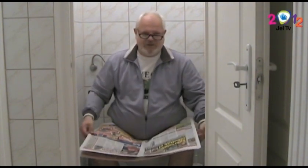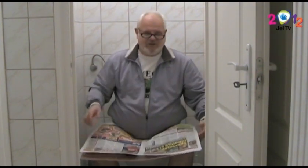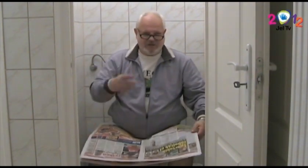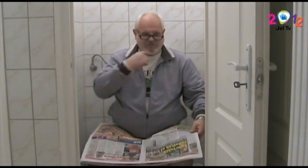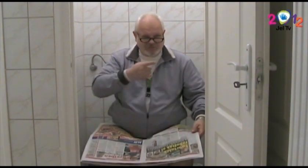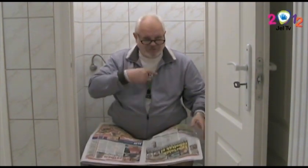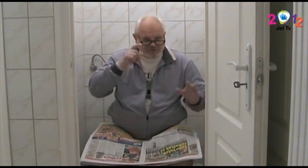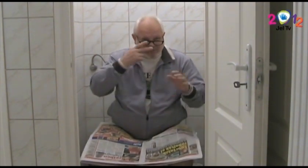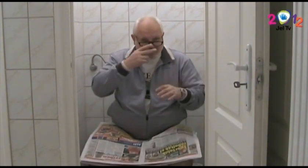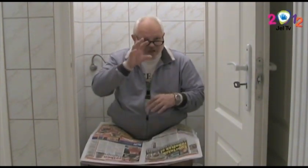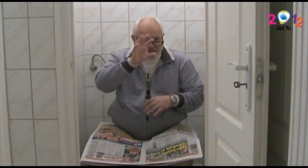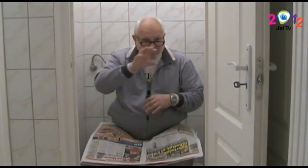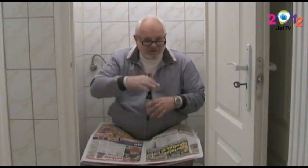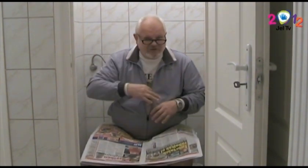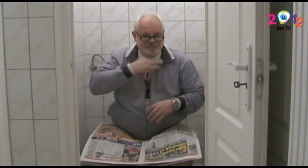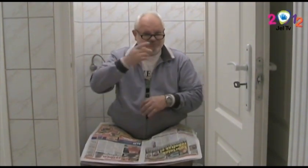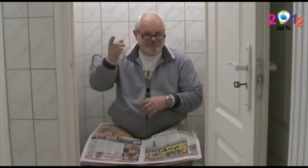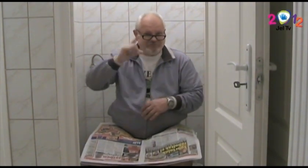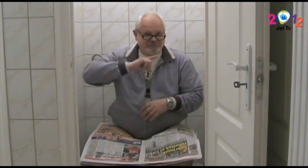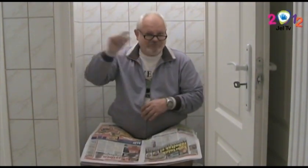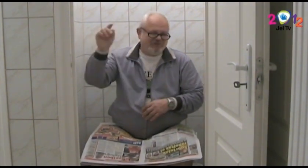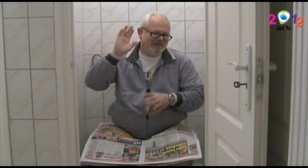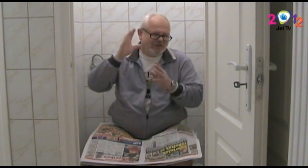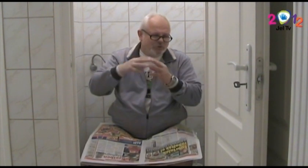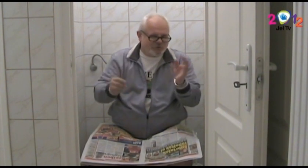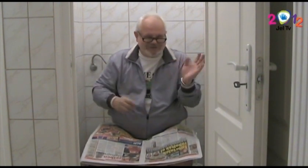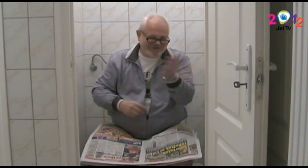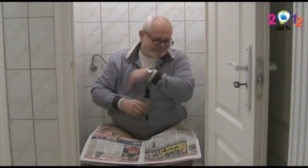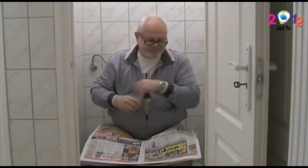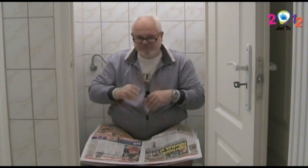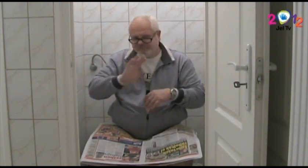Mondtam, láttátok, megsértõdött. Elment. Nem baj, tûnjenek el.